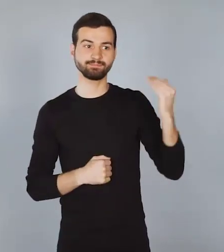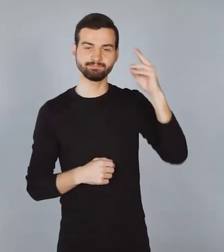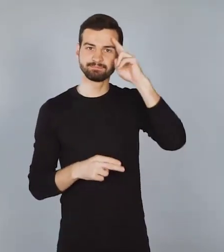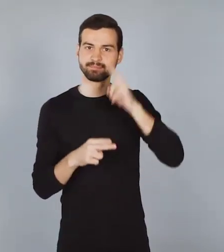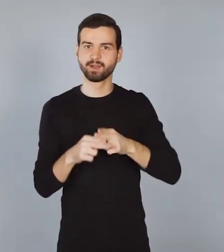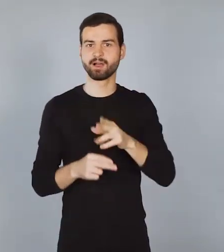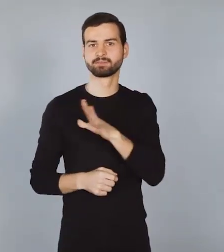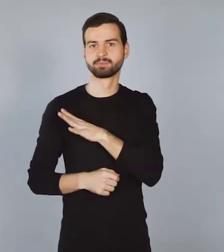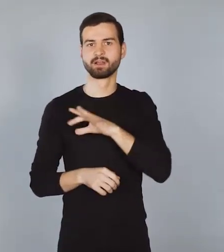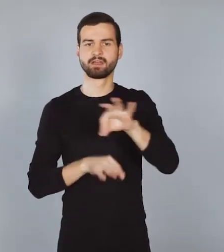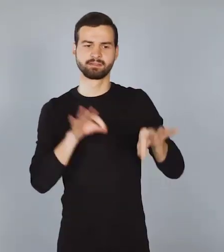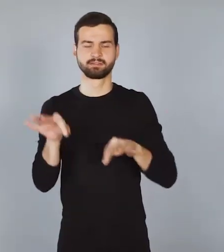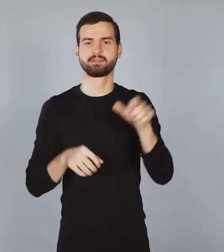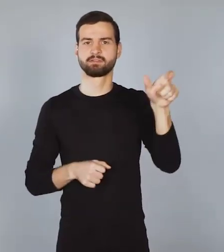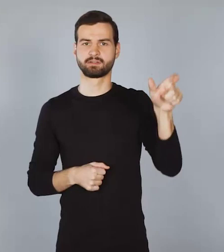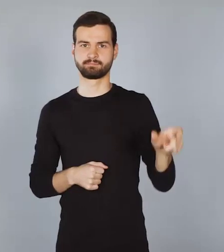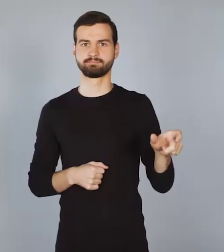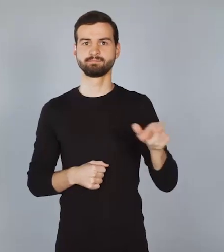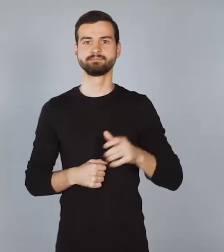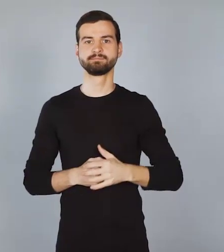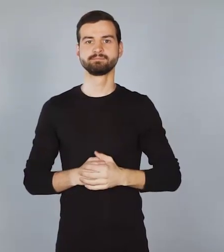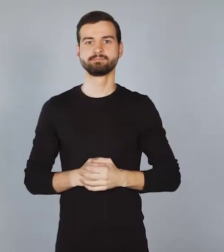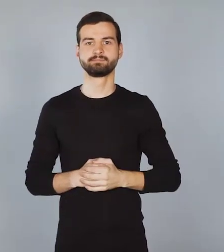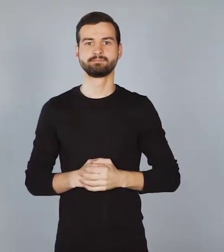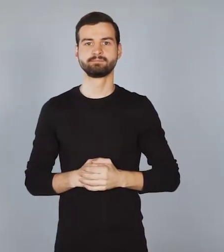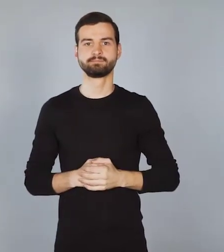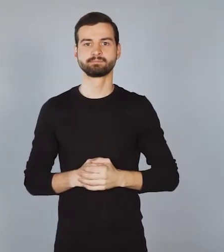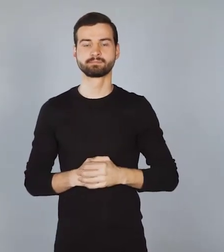брат – архитектором.